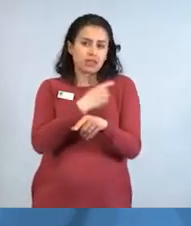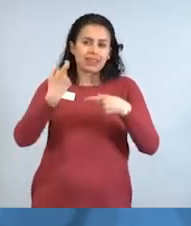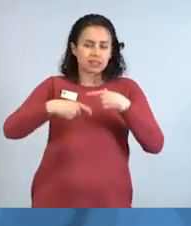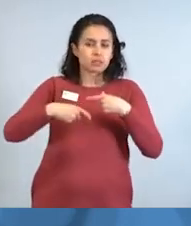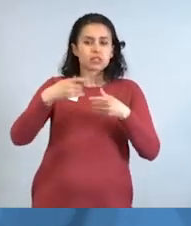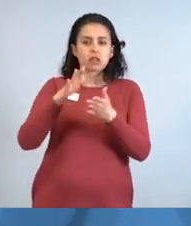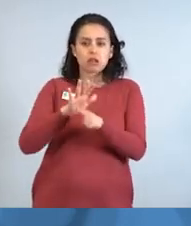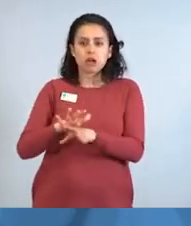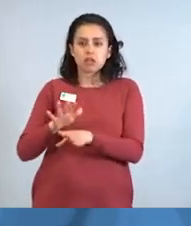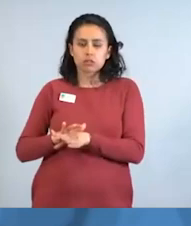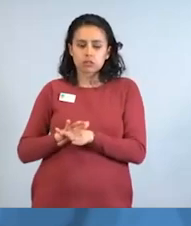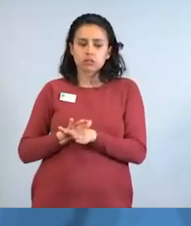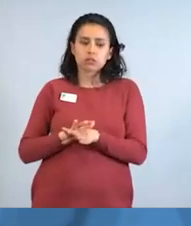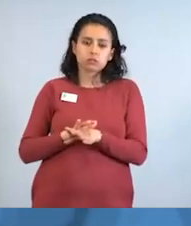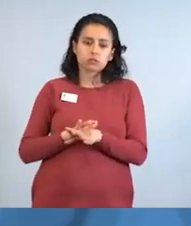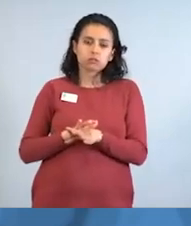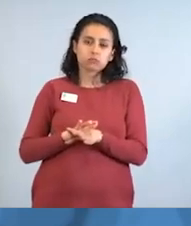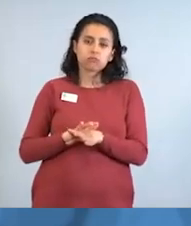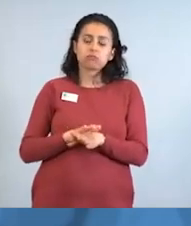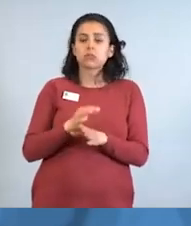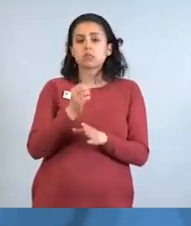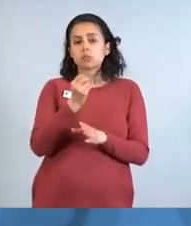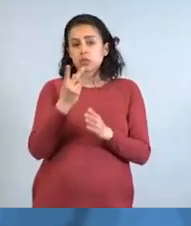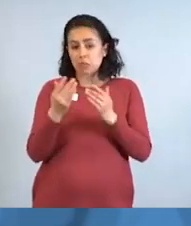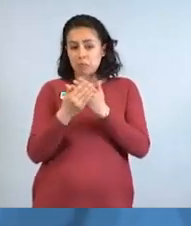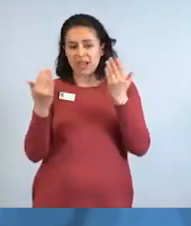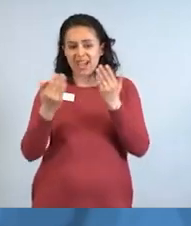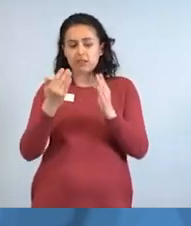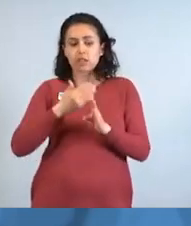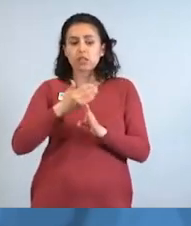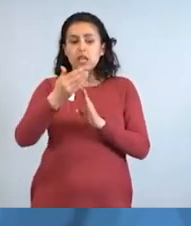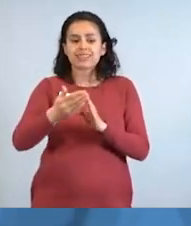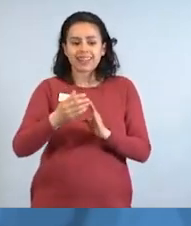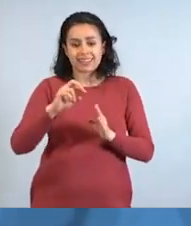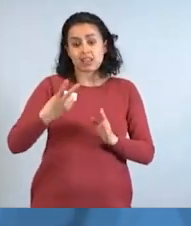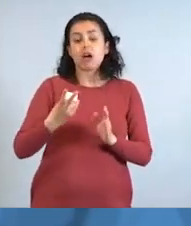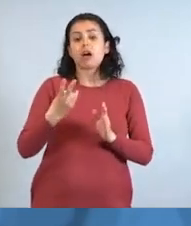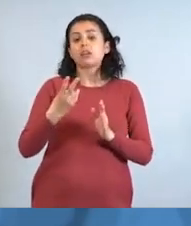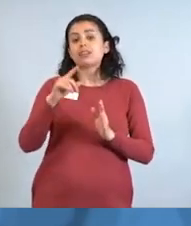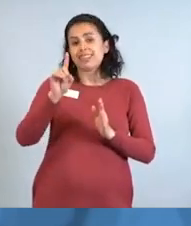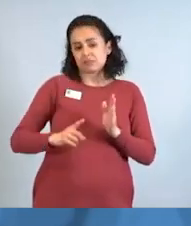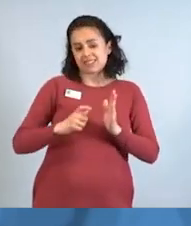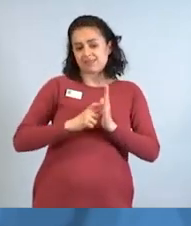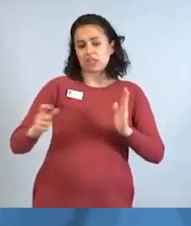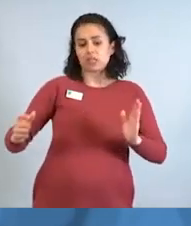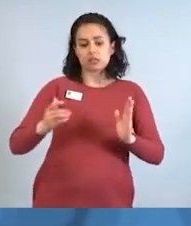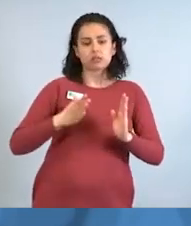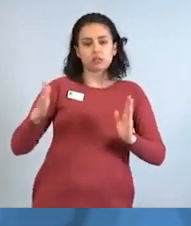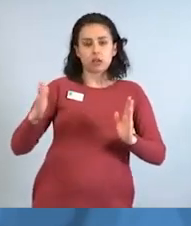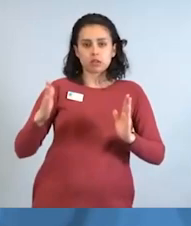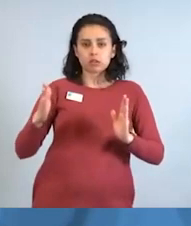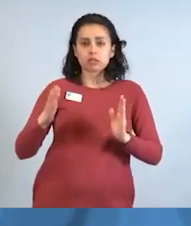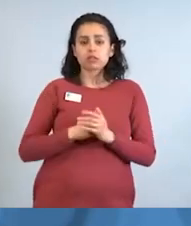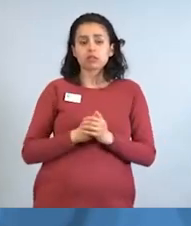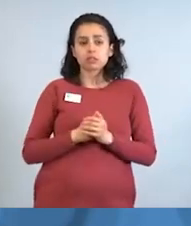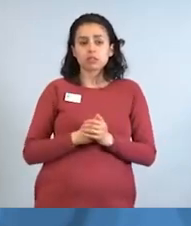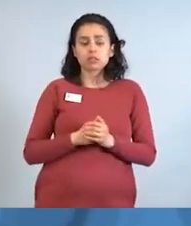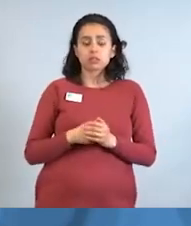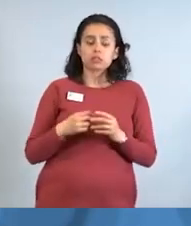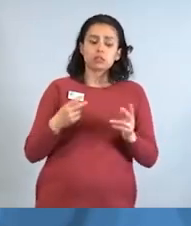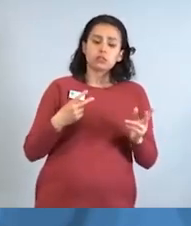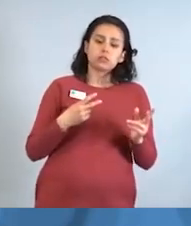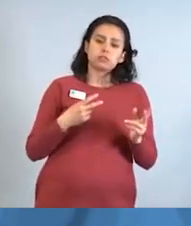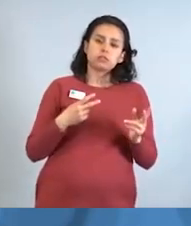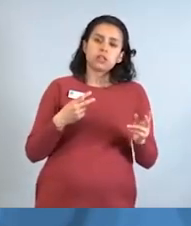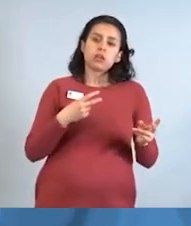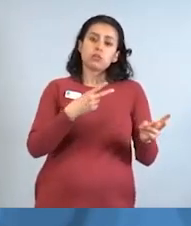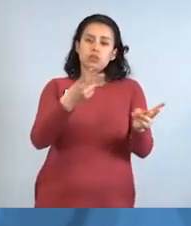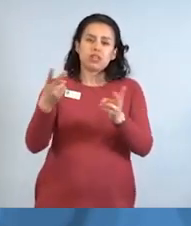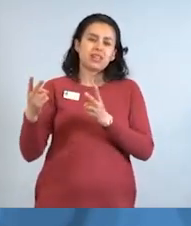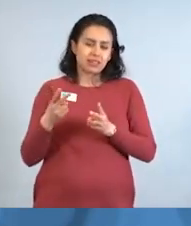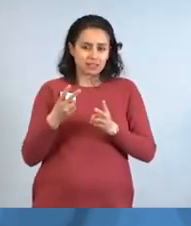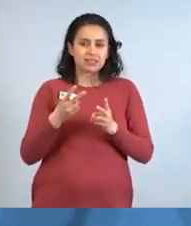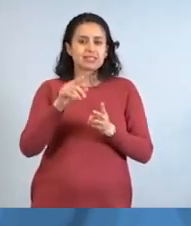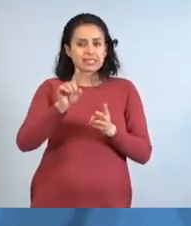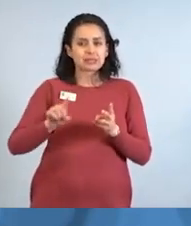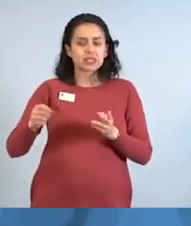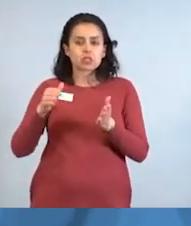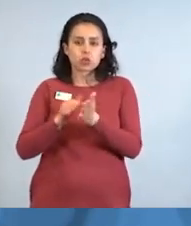tulee muutaman päivän ja ensimmäisen viikon sisällä eli nämä tyypilliset oireet rokottamisen jälkeen ovat näitä, joita tulee.